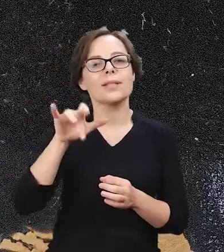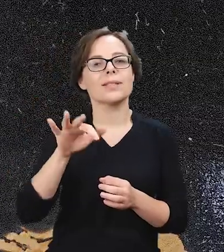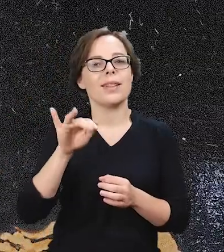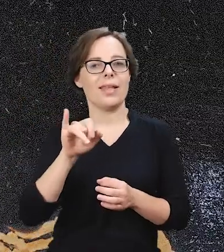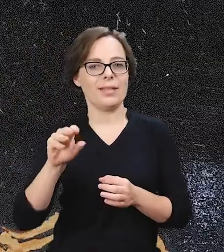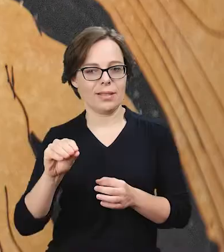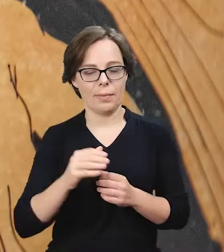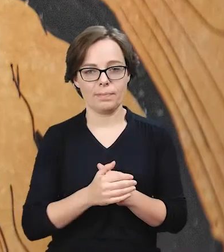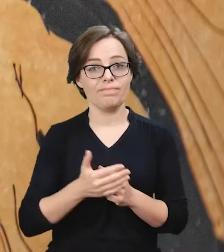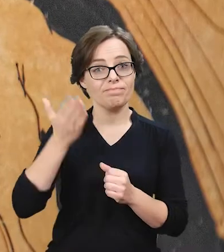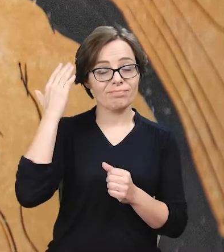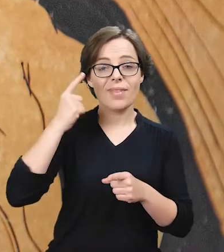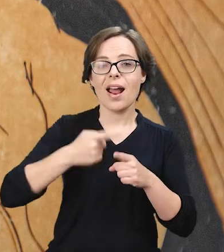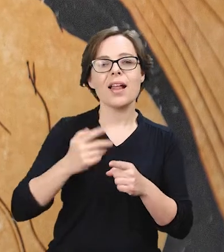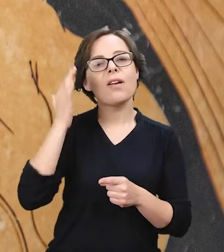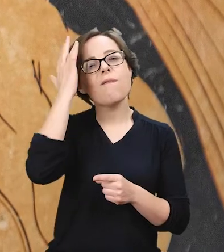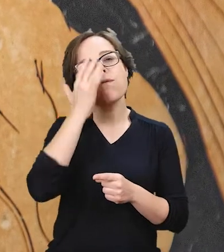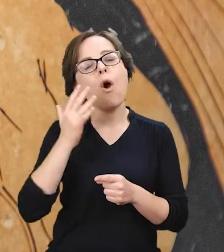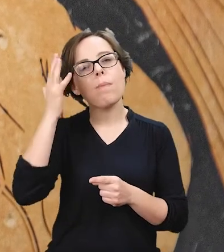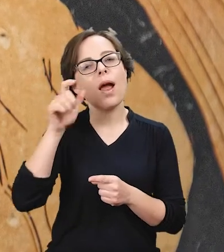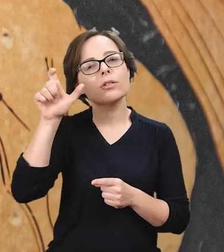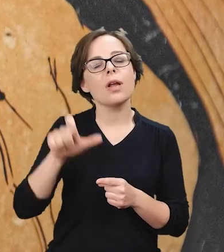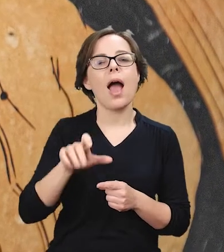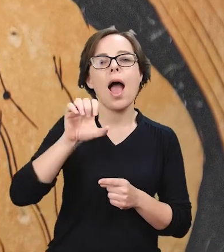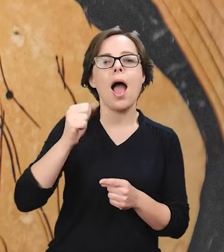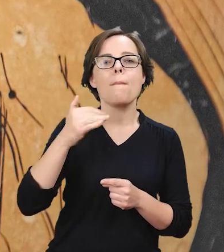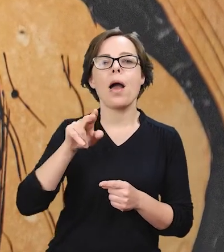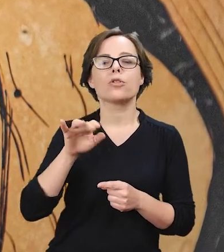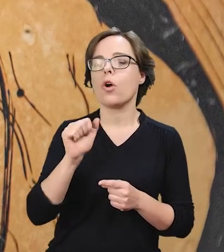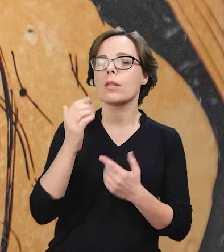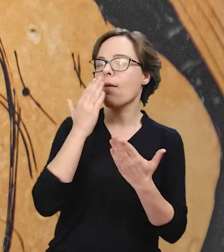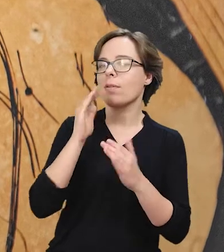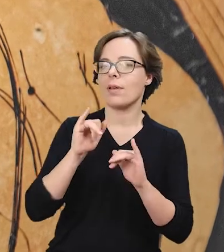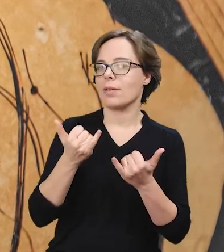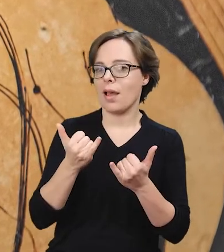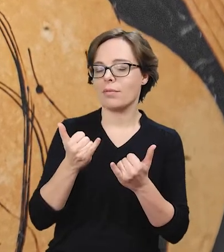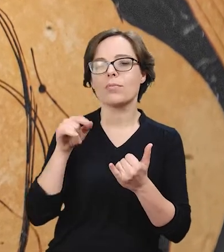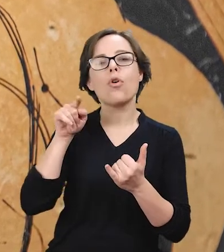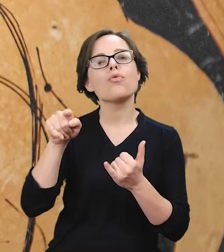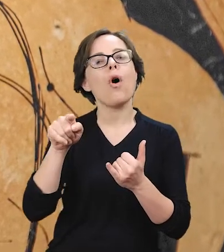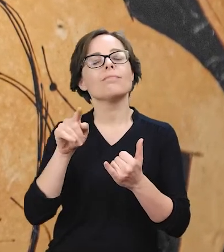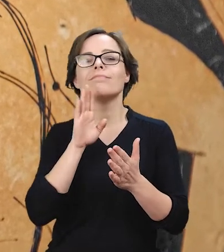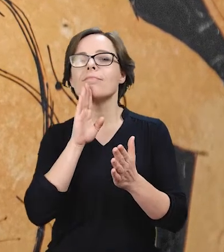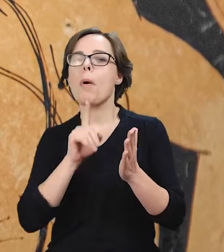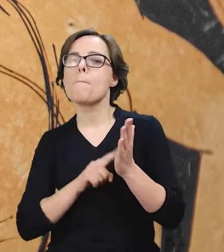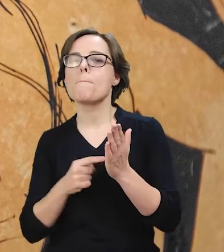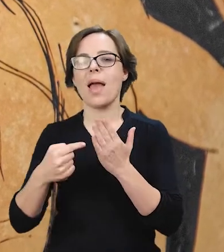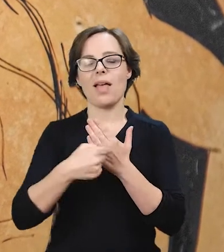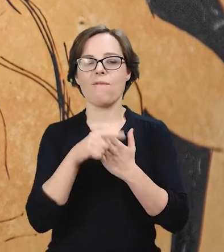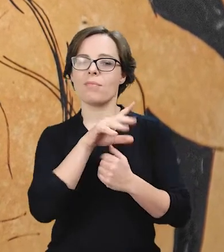W greckiej wyobraźni figura amazonki była wielowymiarową metaforą innego.